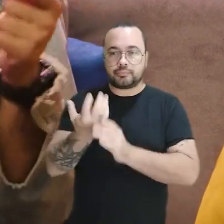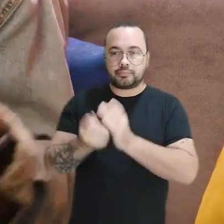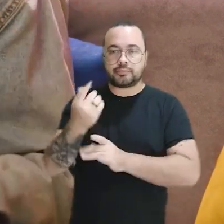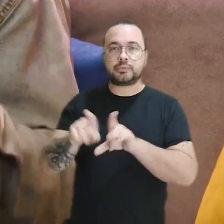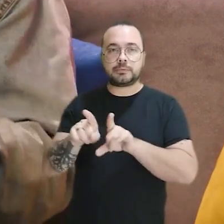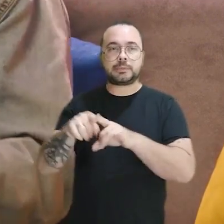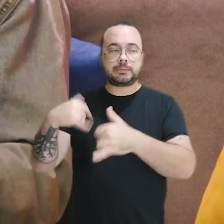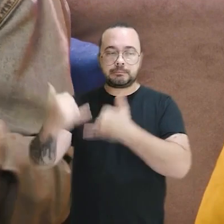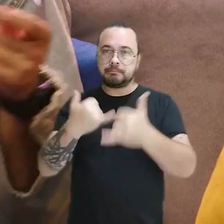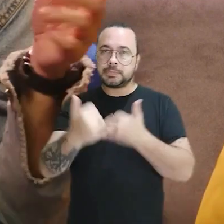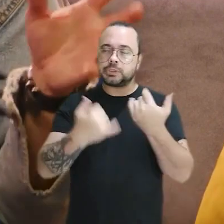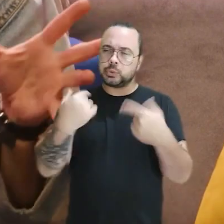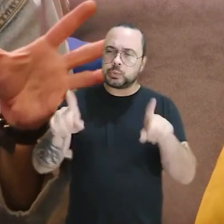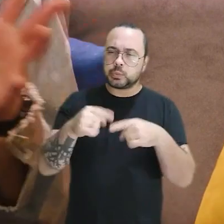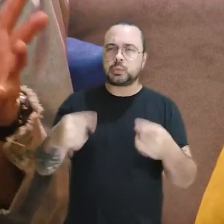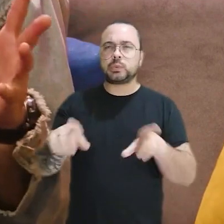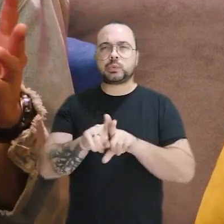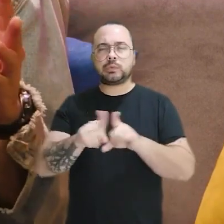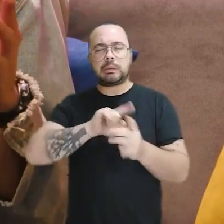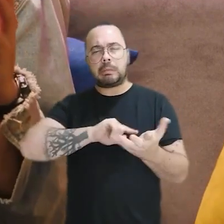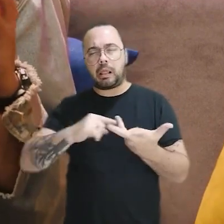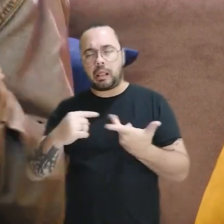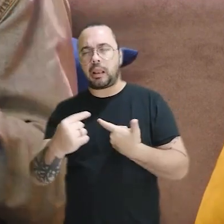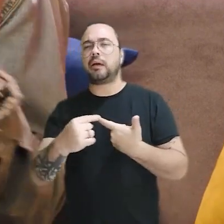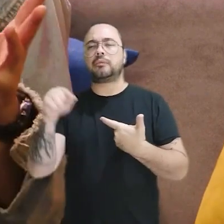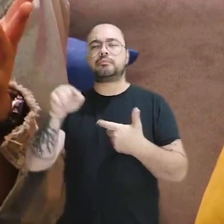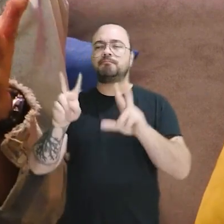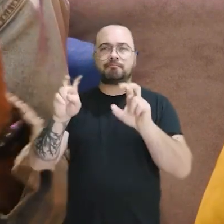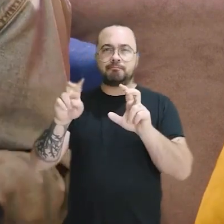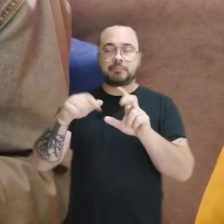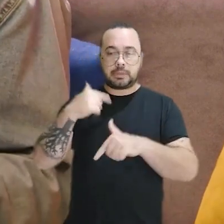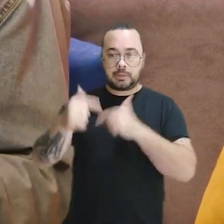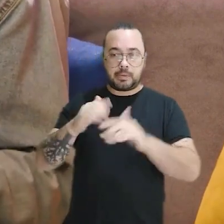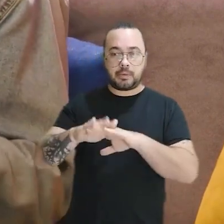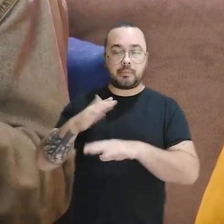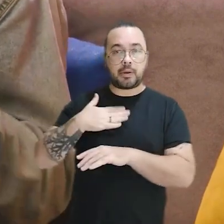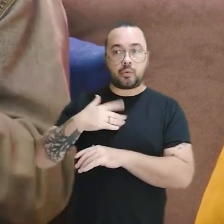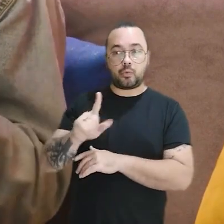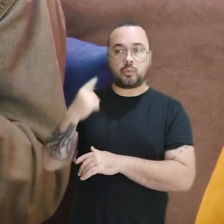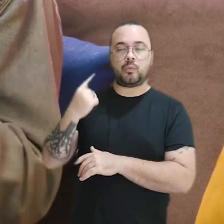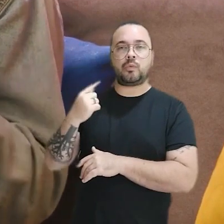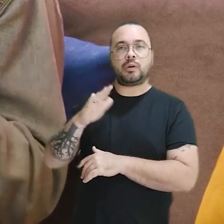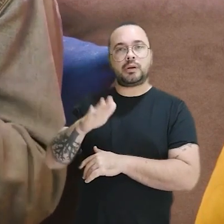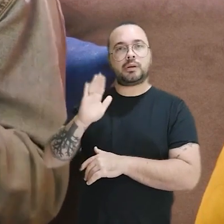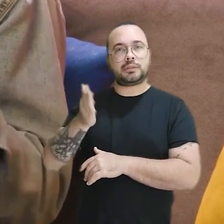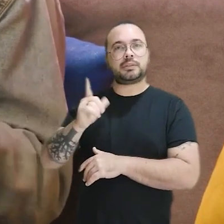trilha sonora, animação... Um montão de coisa. então, esse último trabalho, que eu vou lançar, ele já conseguiu ser multimídia pra caramba,